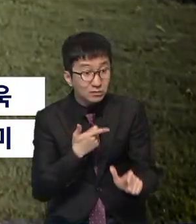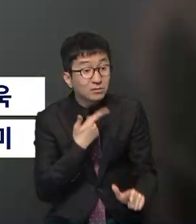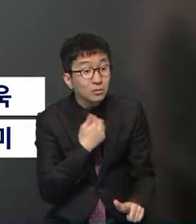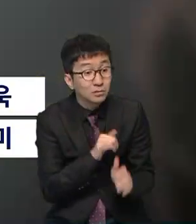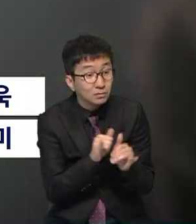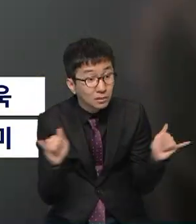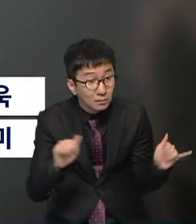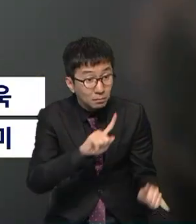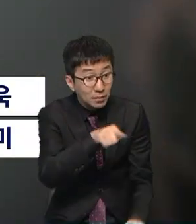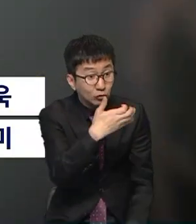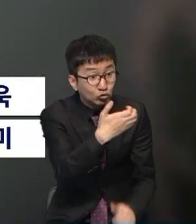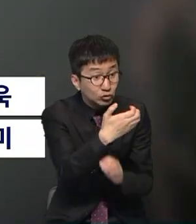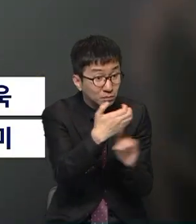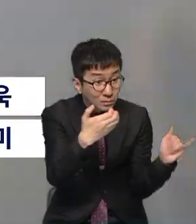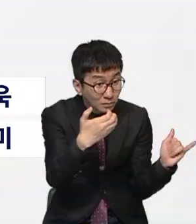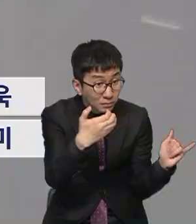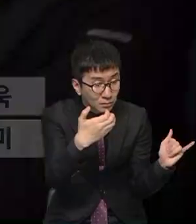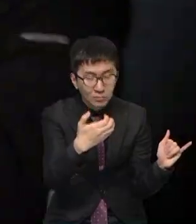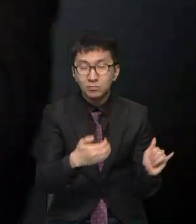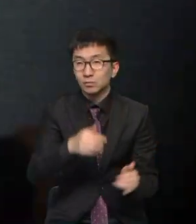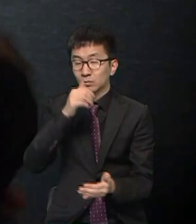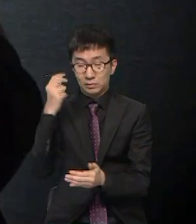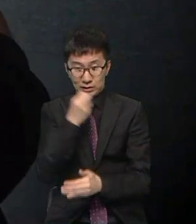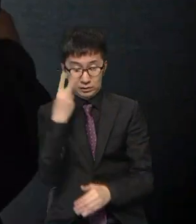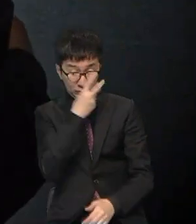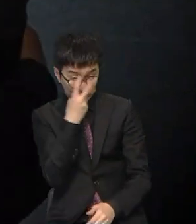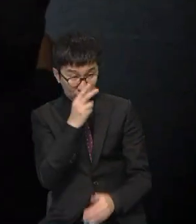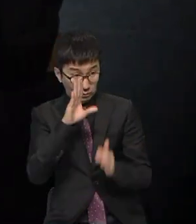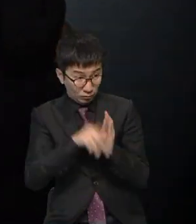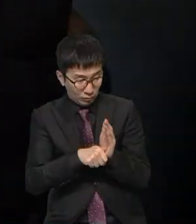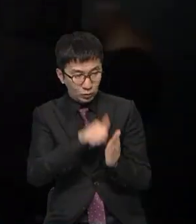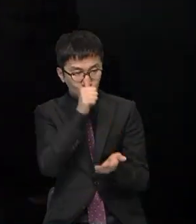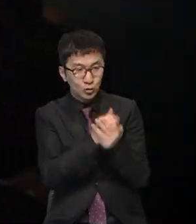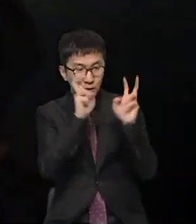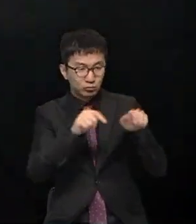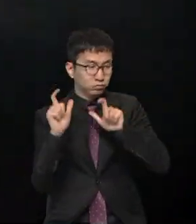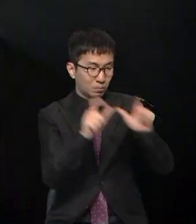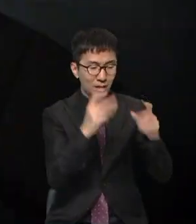재심에서 무죄로 풀려났습니다. 뉴욕에서 SBS 김범주입니다.